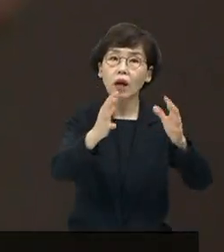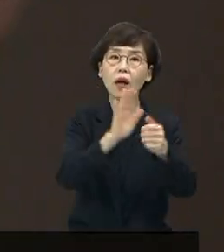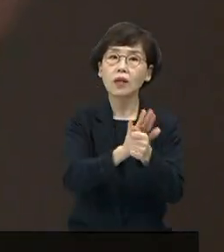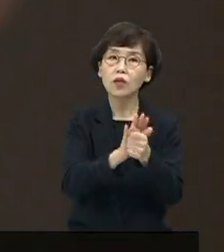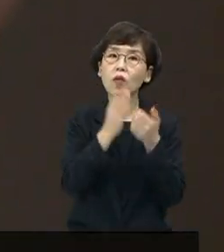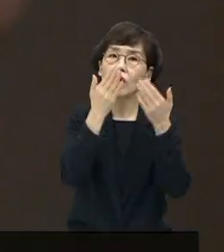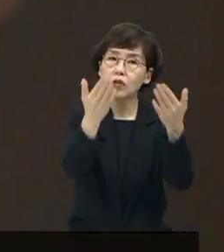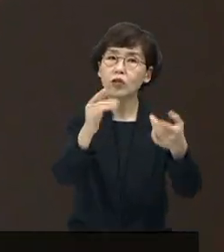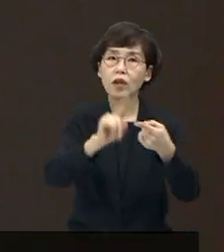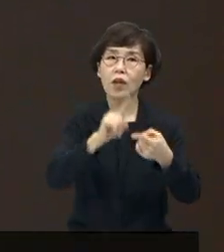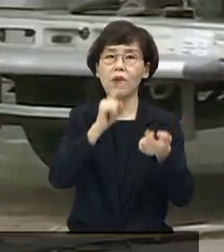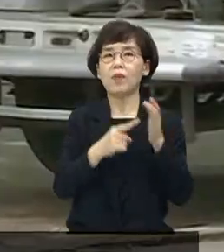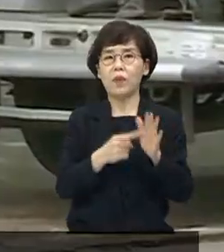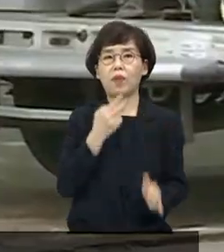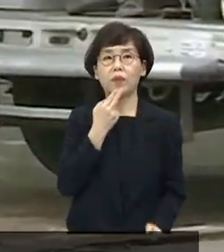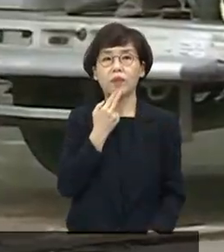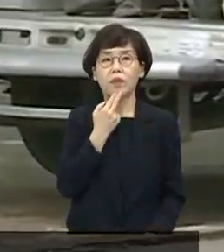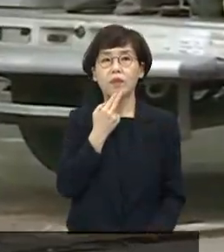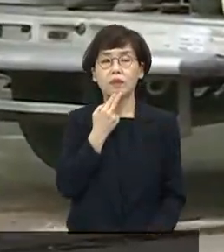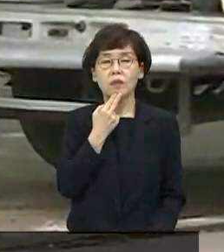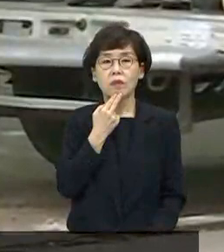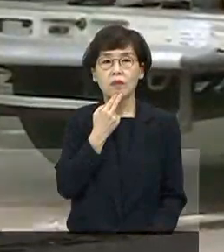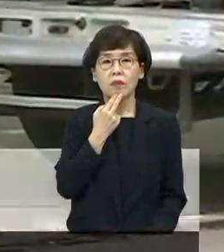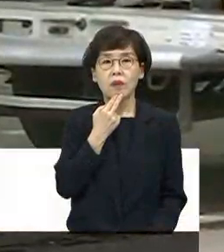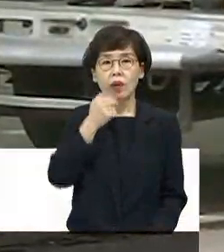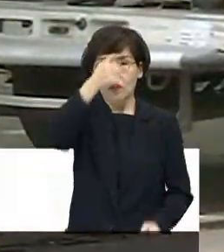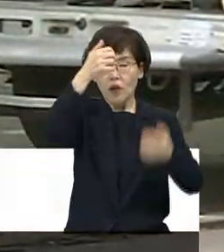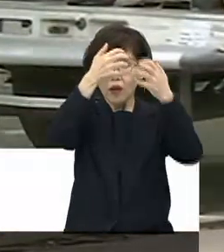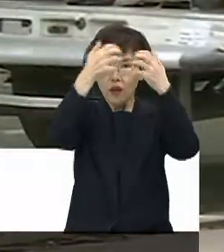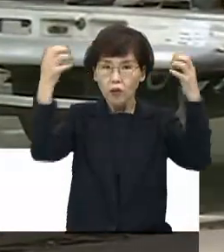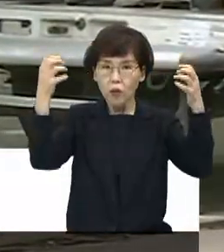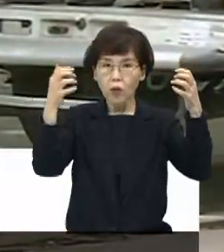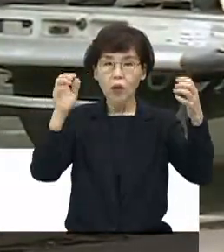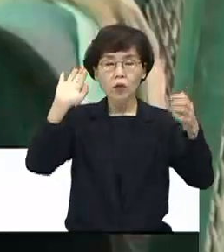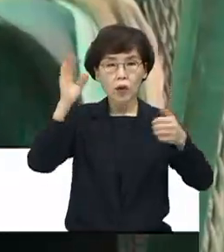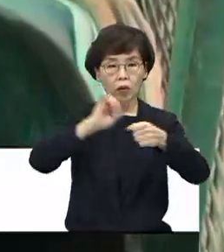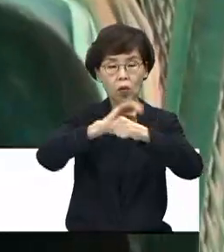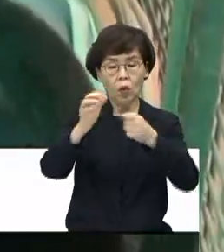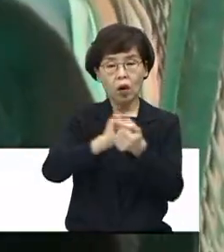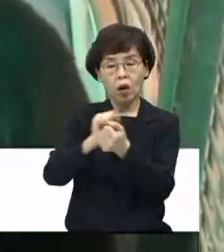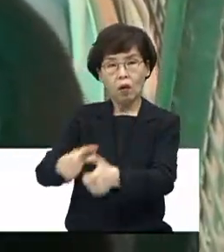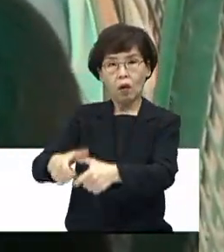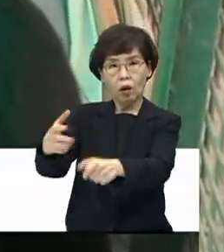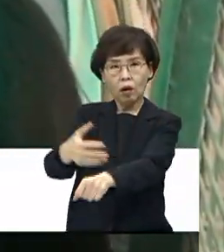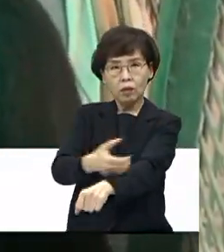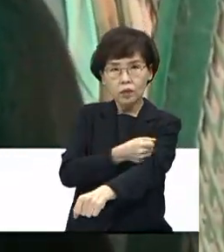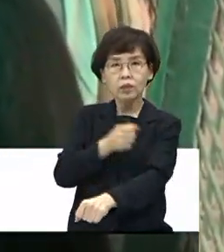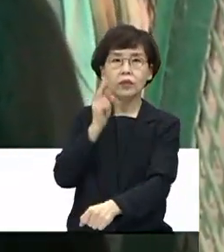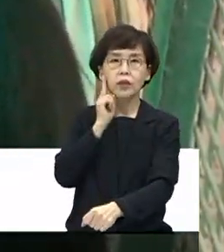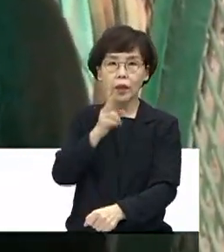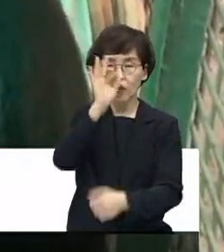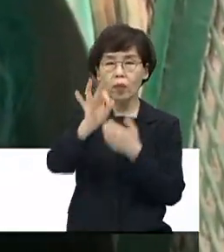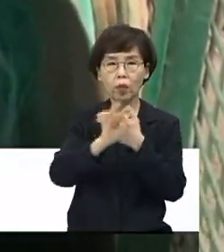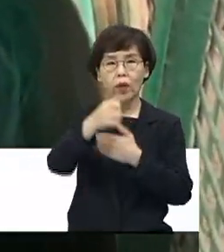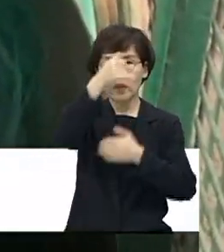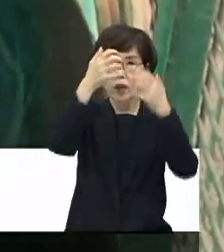언급하지 않았습니다. 다만 최근 인도의 코로나19 상황이 최악인 점을 감안할 때 인도가 우선 지원 대상이